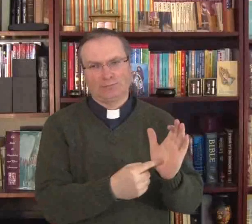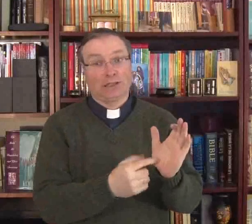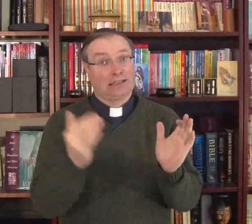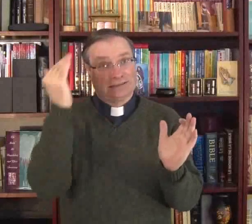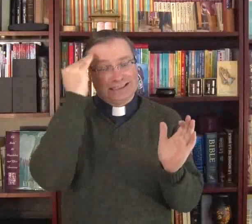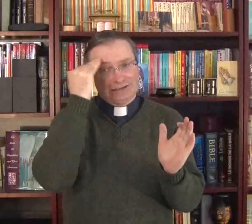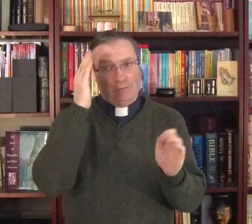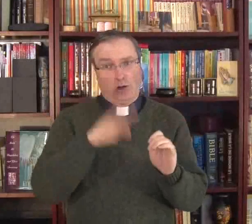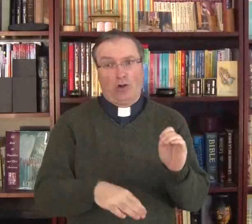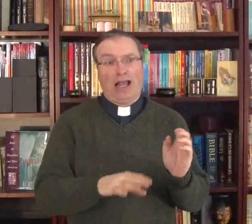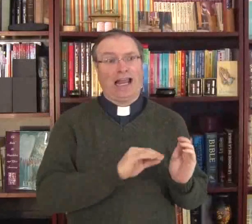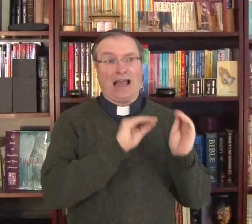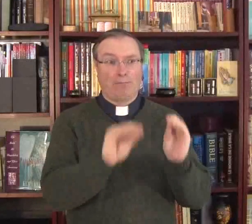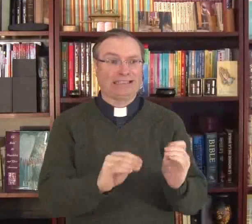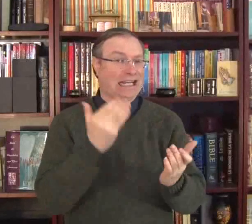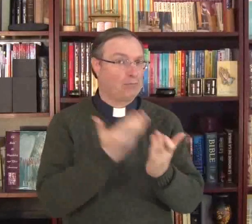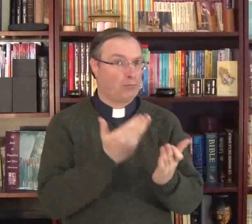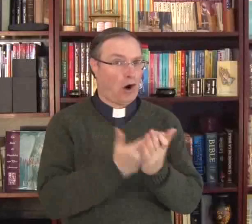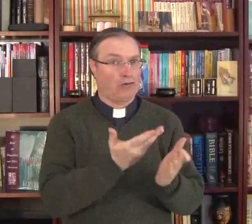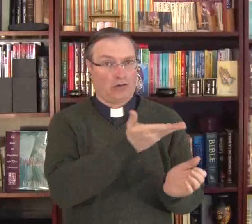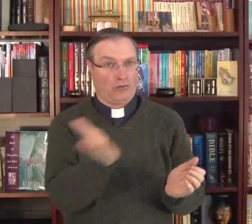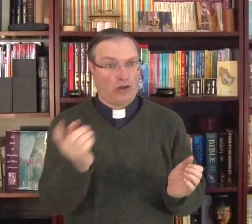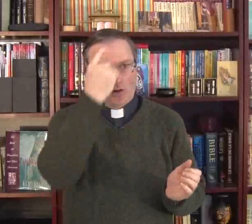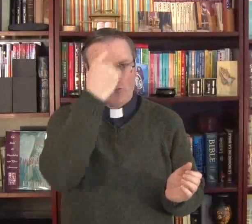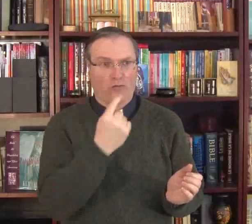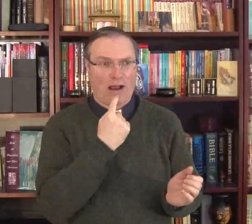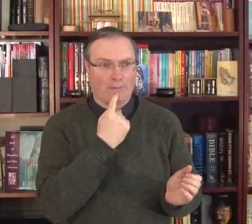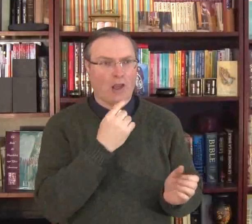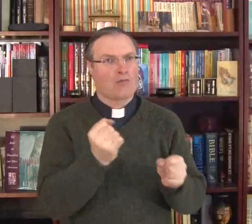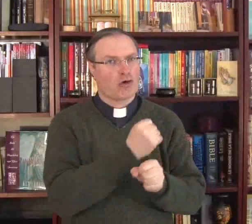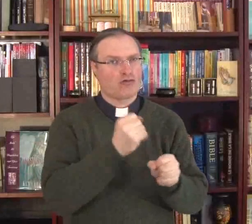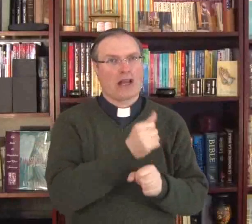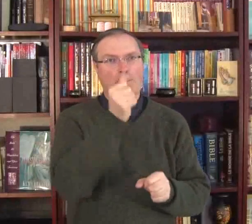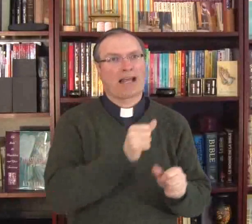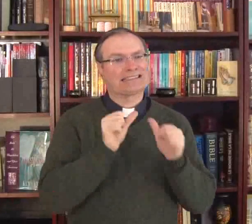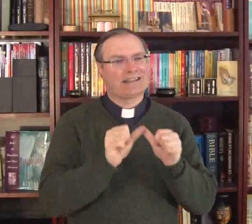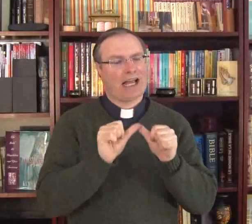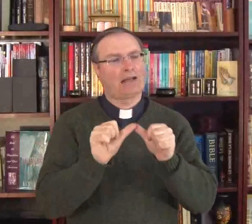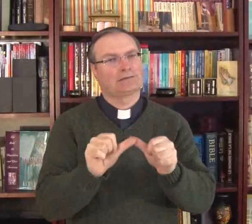sachant que la mise à l’épreuve de votre foi produit la persévérance.